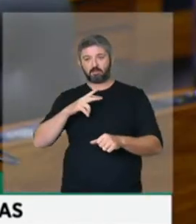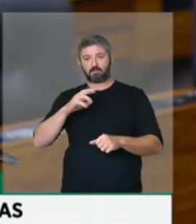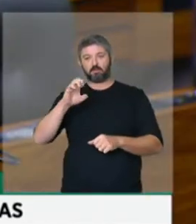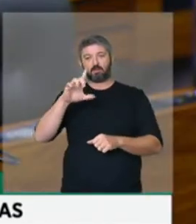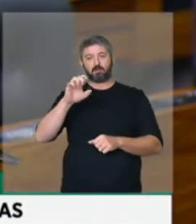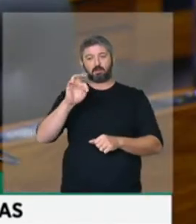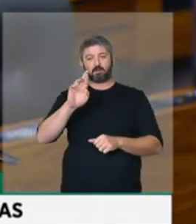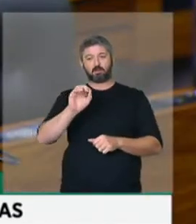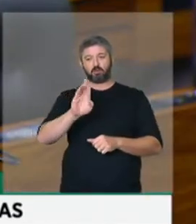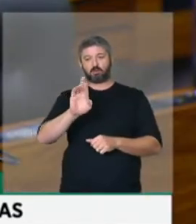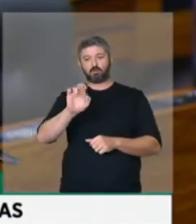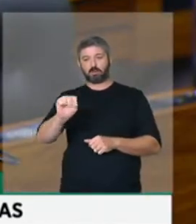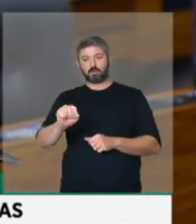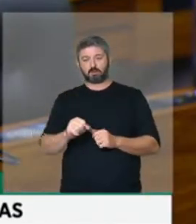MINORIA, PRESIDENTE, ENCAMINHA O VOTO NA OBSTRUÇÃO... MAS